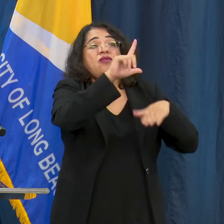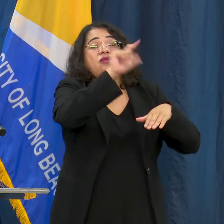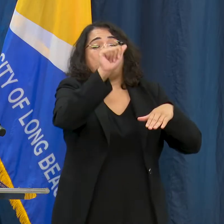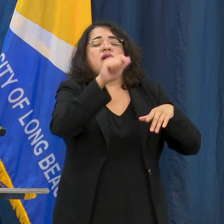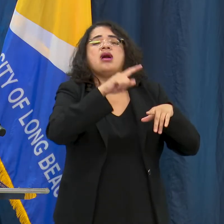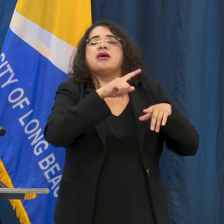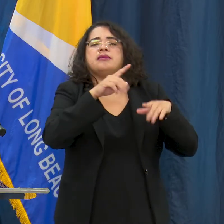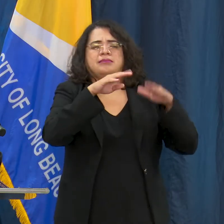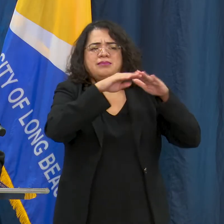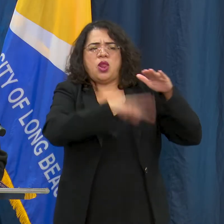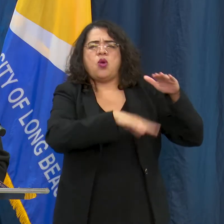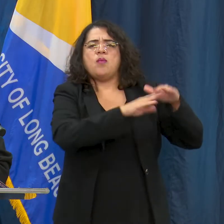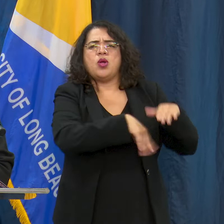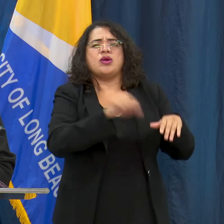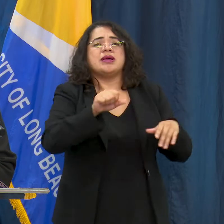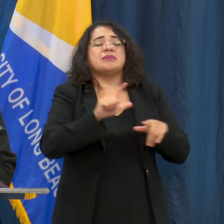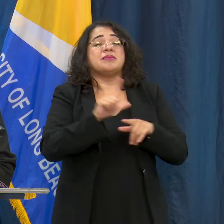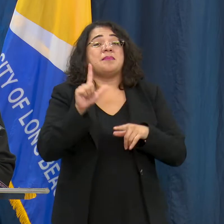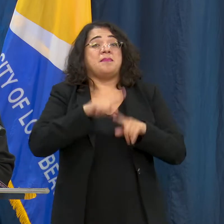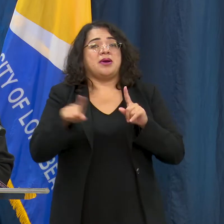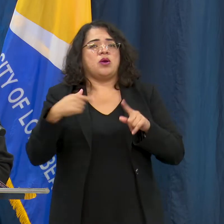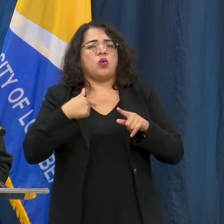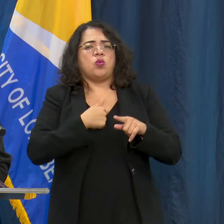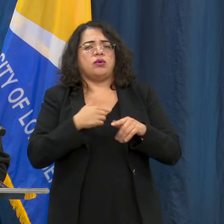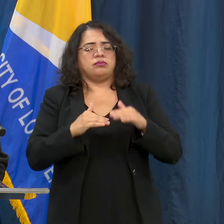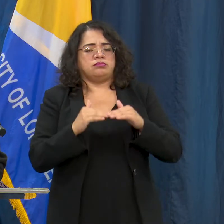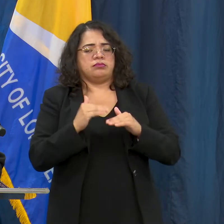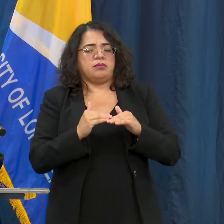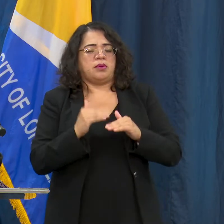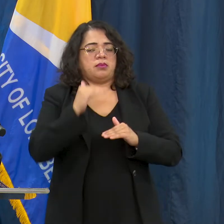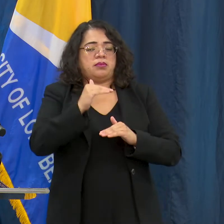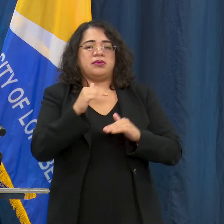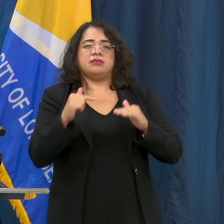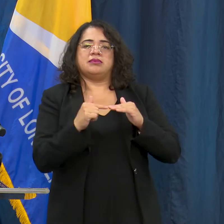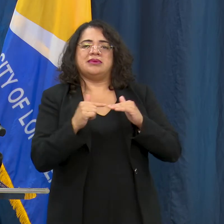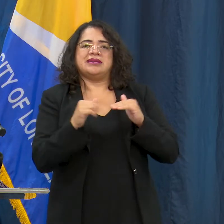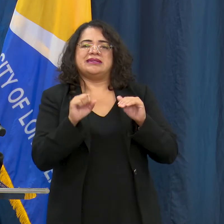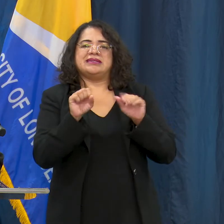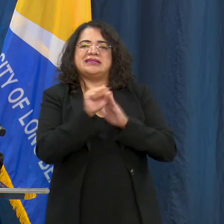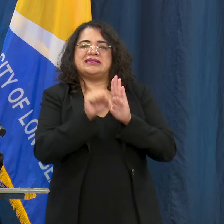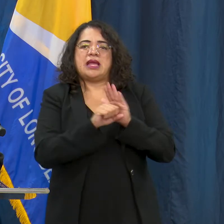that'll tenemos amento nos casos en los últimos diaz nuestra Casa de mortally